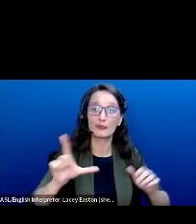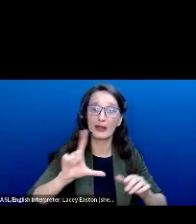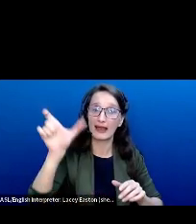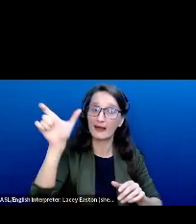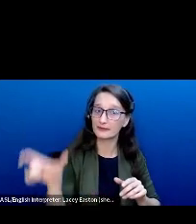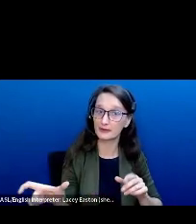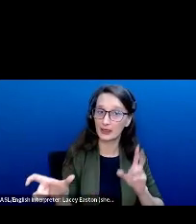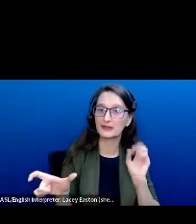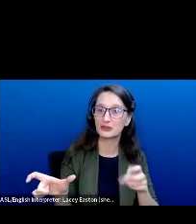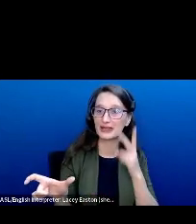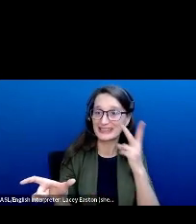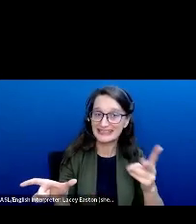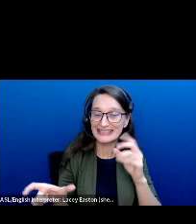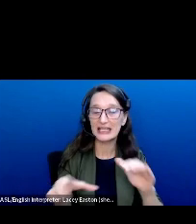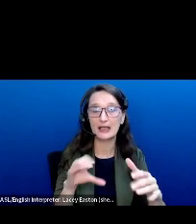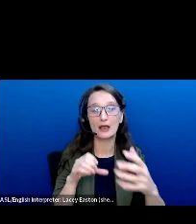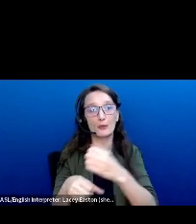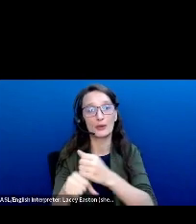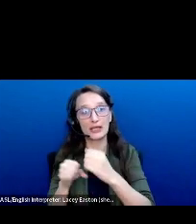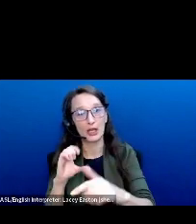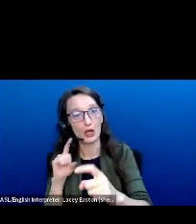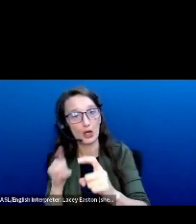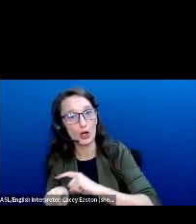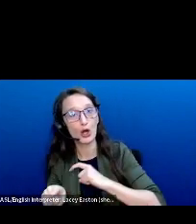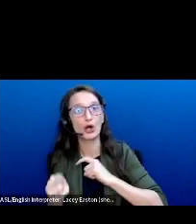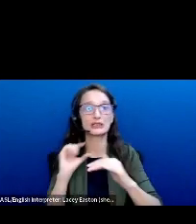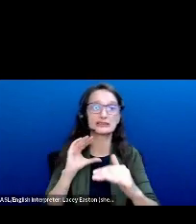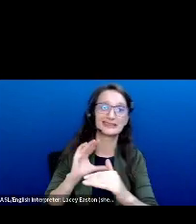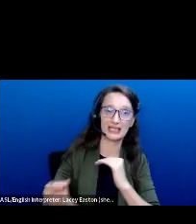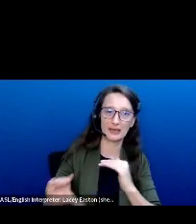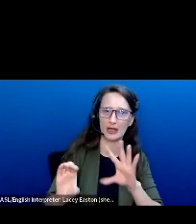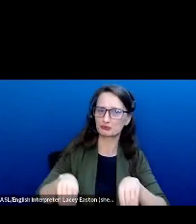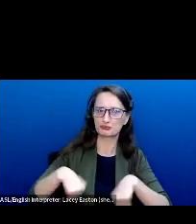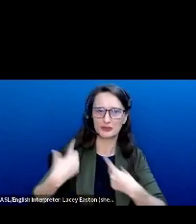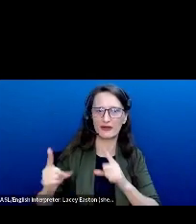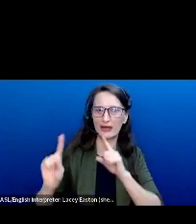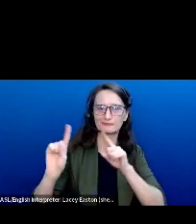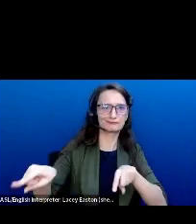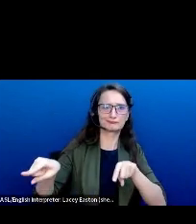esas llamadas y correos electrónicos. Brindan el apoyo inmediato que discutieron y,